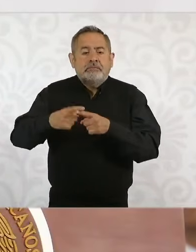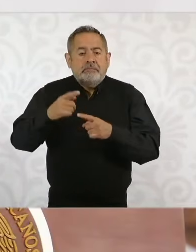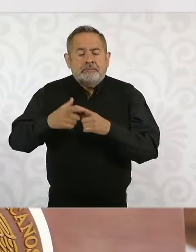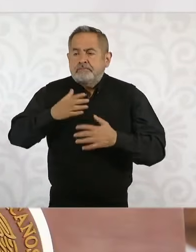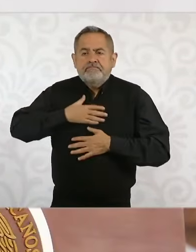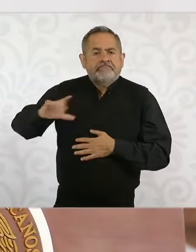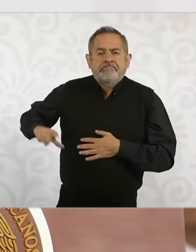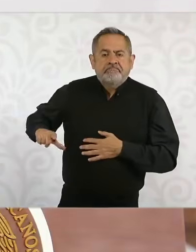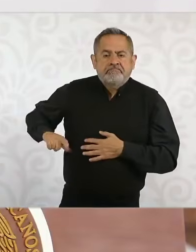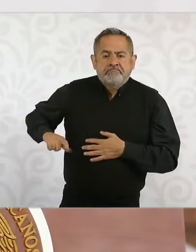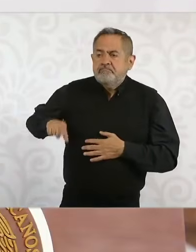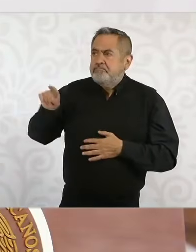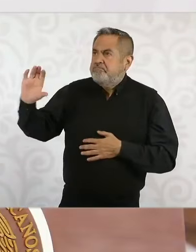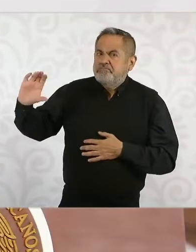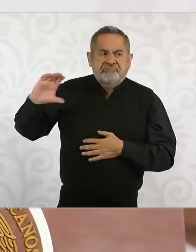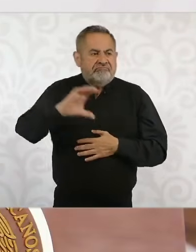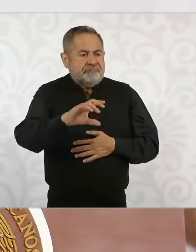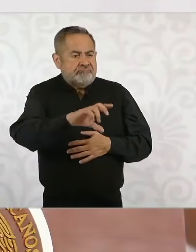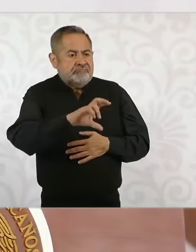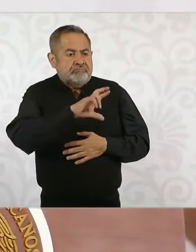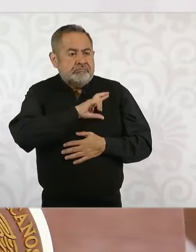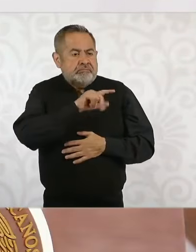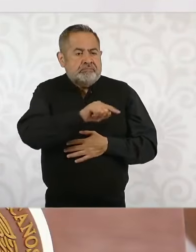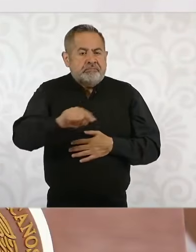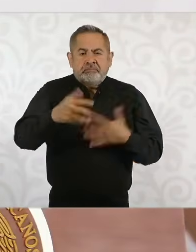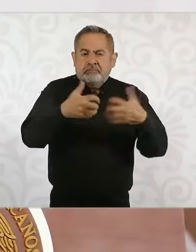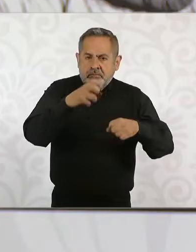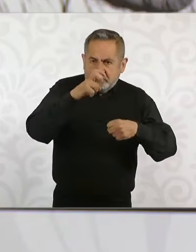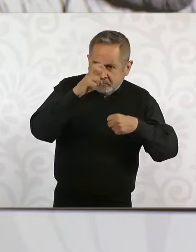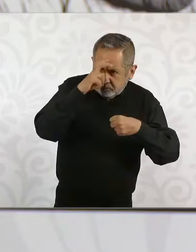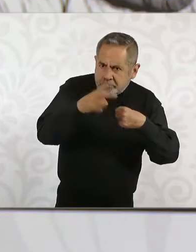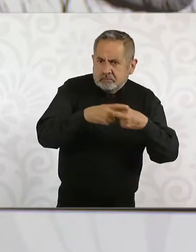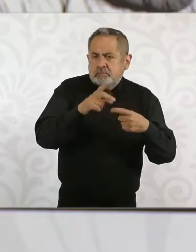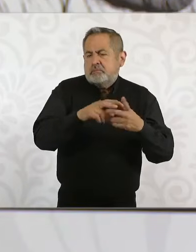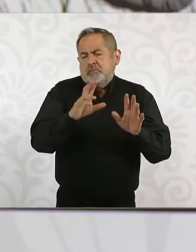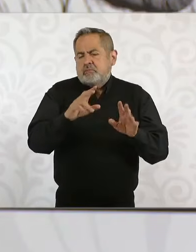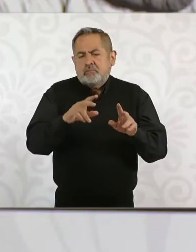sino a las empresas privadas europeas o de otras nacionalidades que quieran invertir en México,